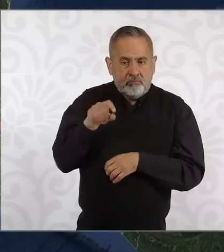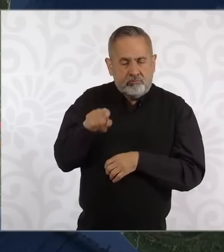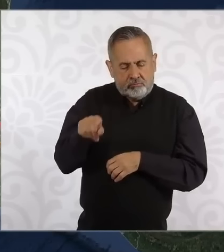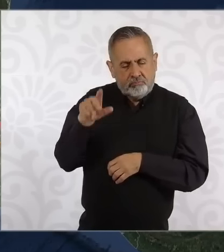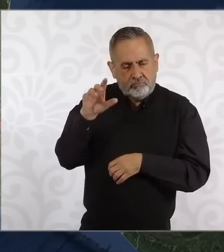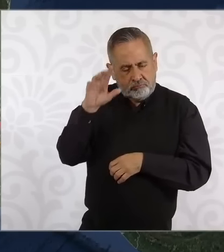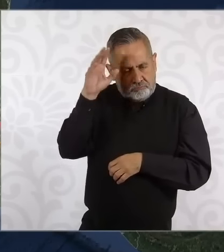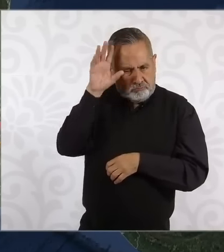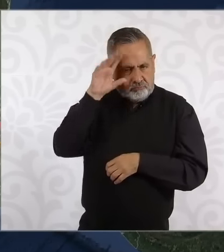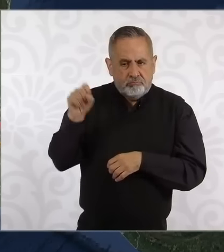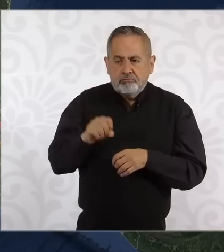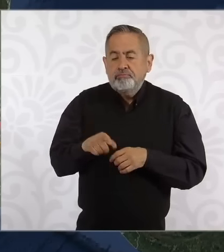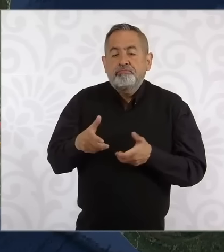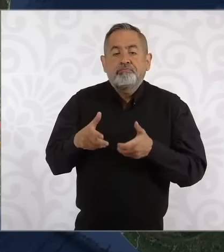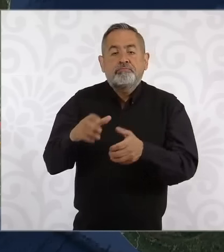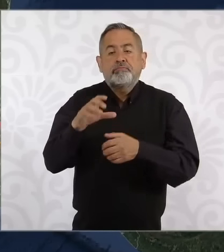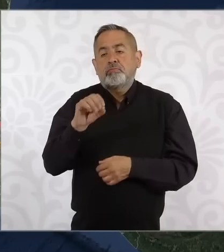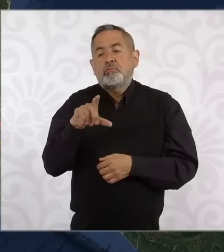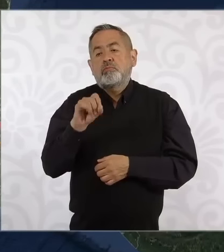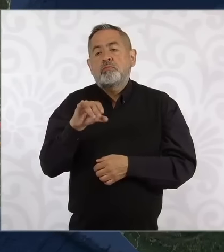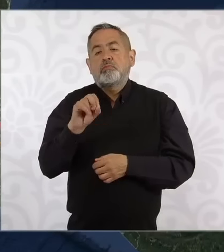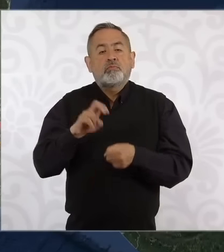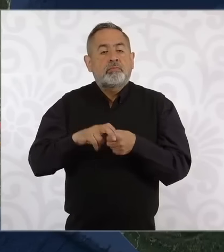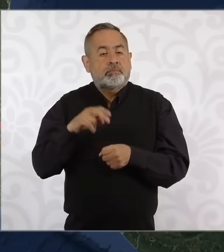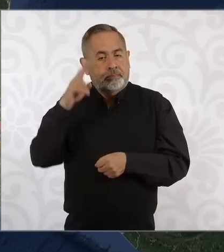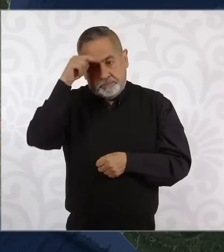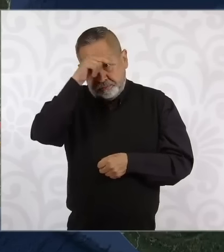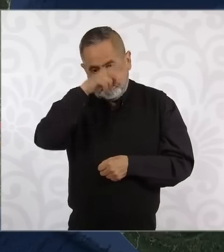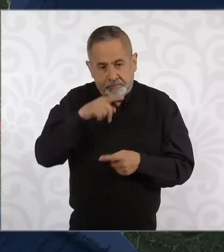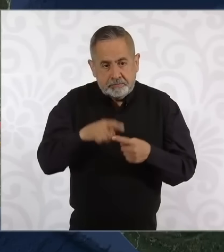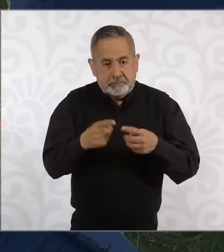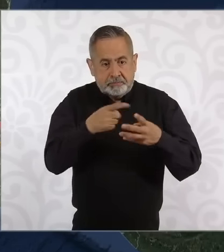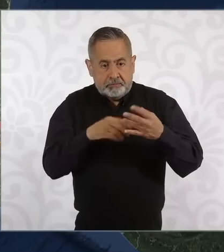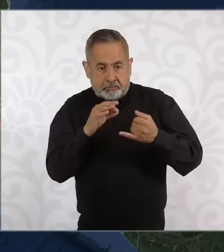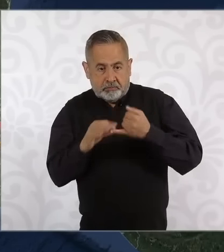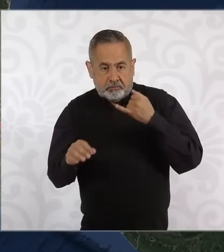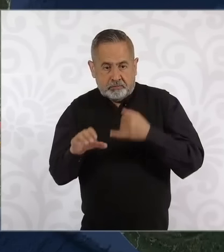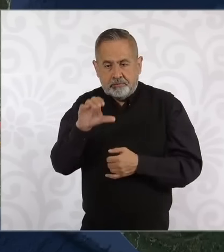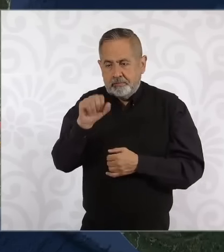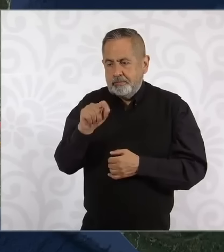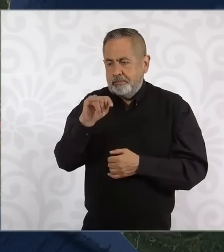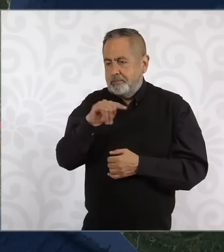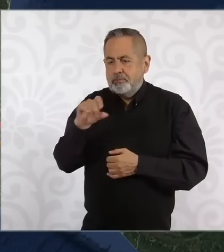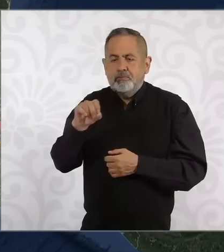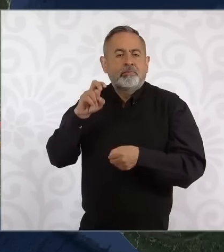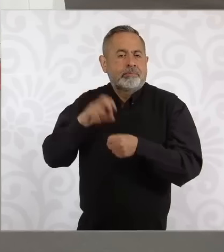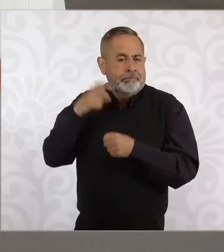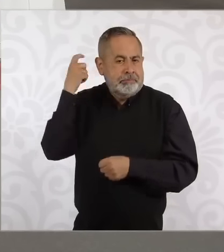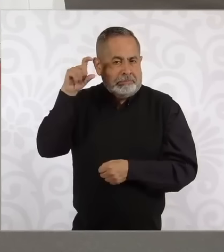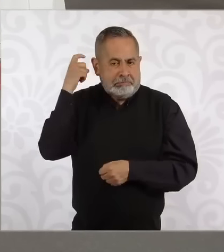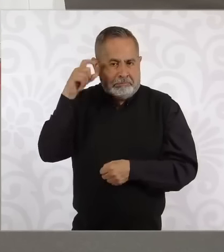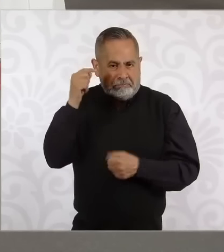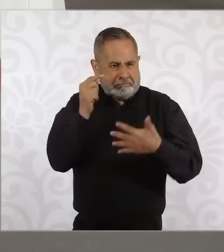avenida Colosio en Nayarit, Cuatzacalcos 3 y el castillo Corregidora en Querétaro. La siguiente